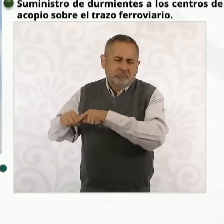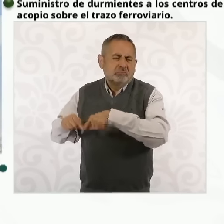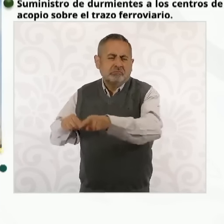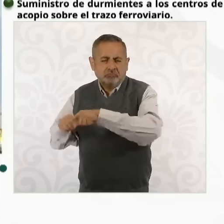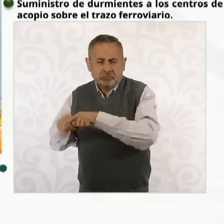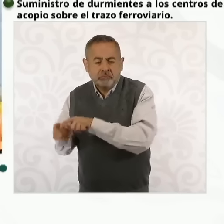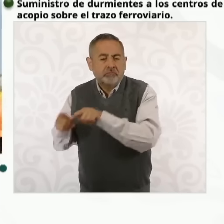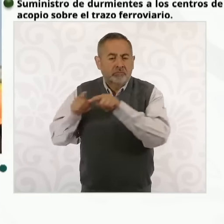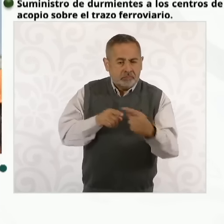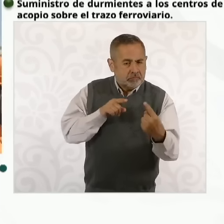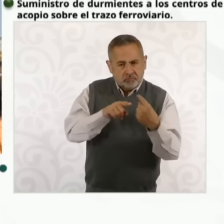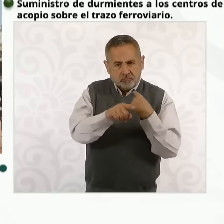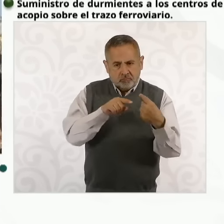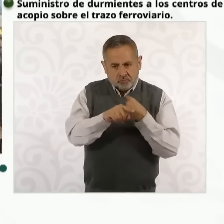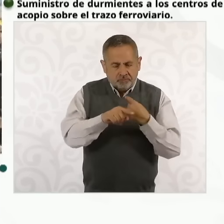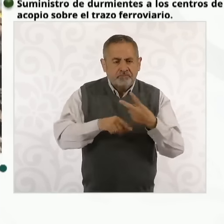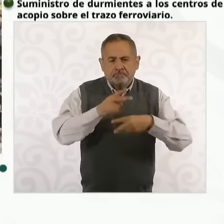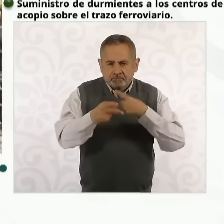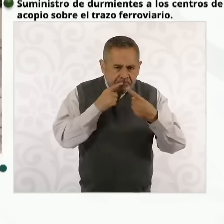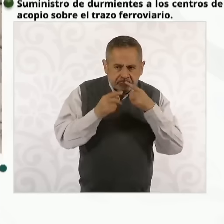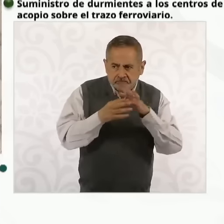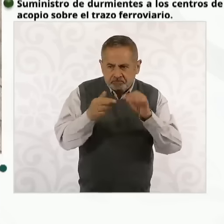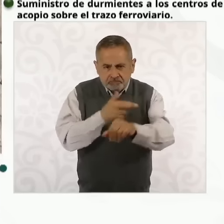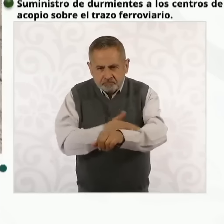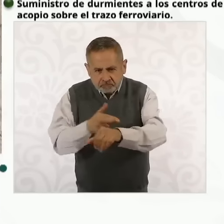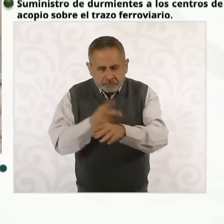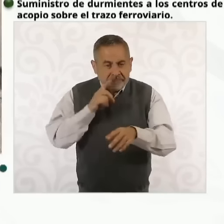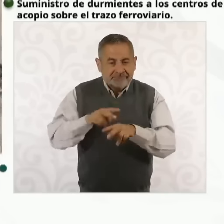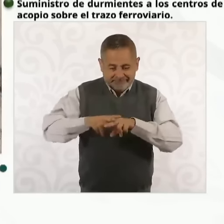a la infraestructura. Habrá que dentro de su derecho de vía mover las vías de carga, construir